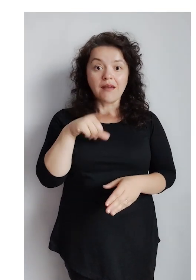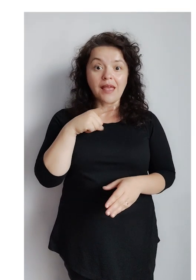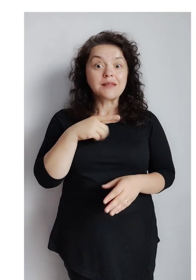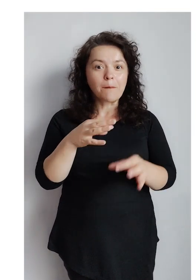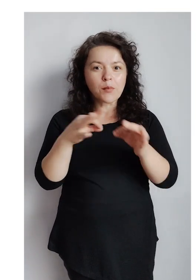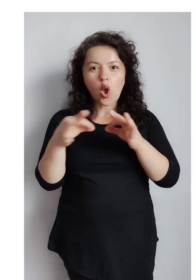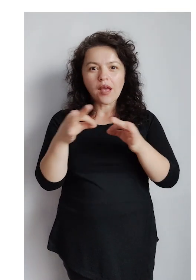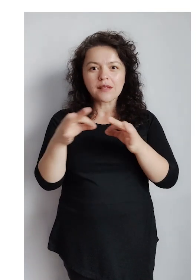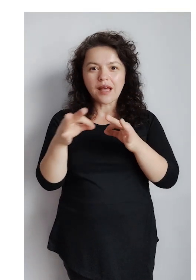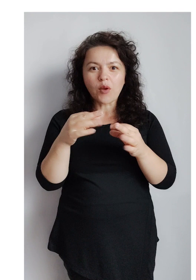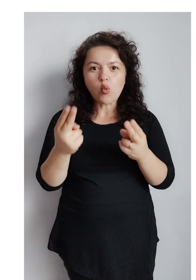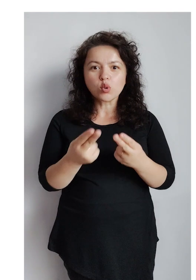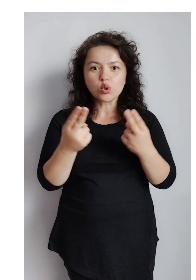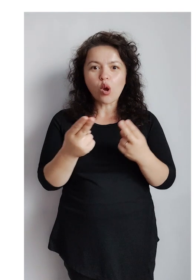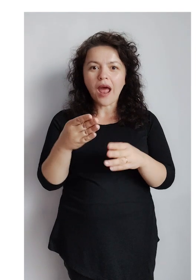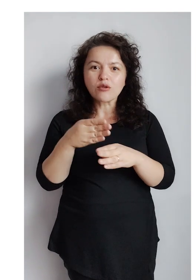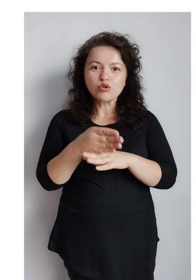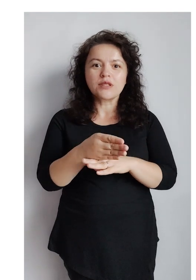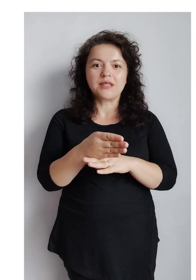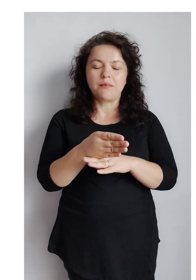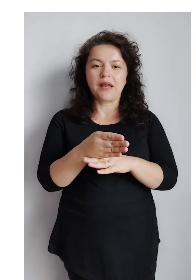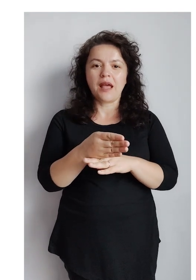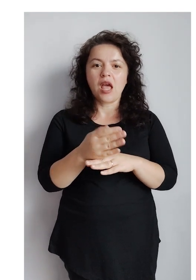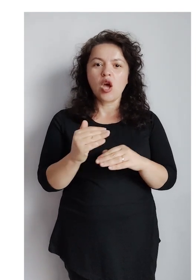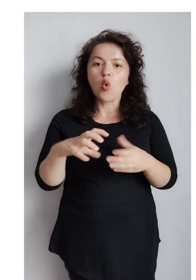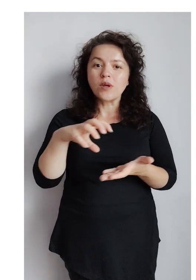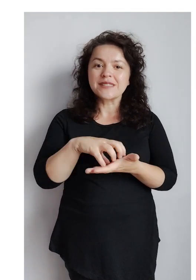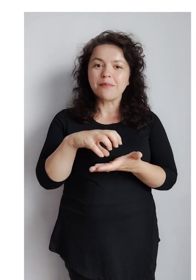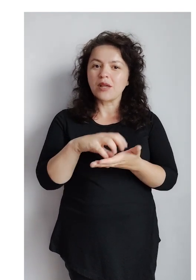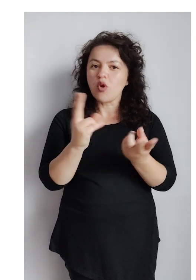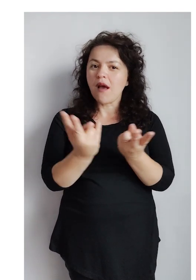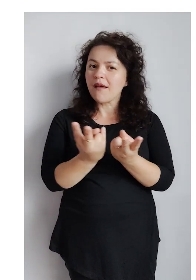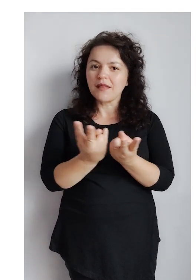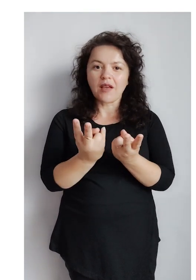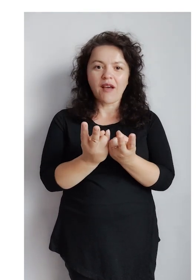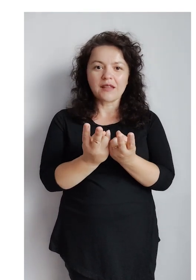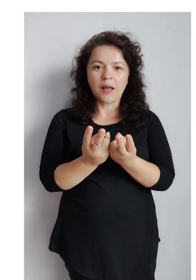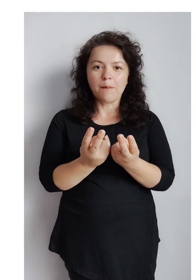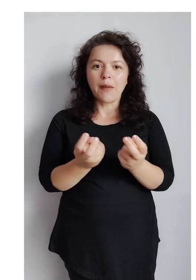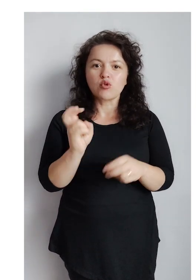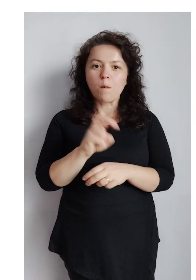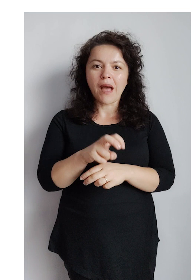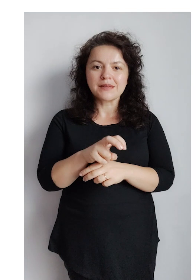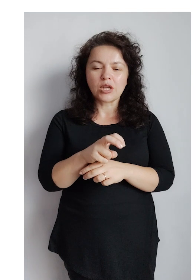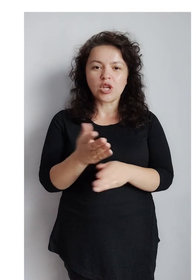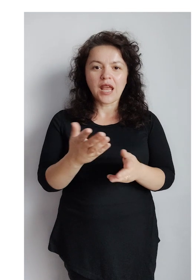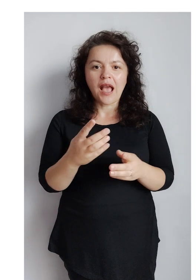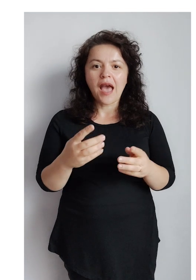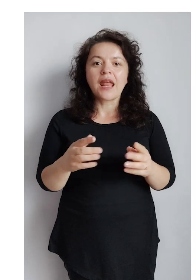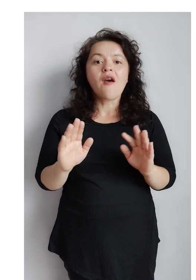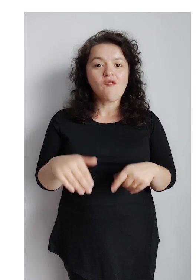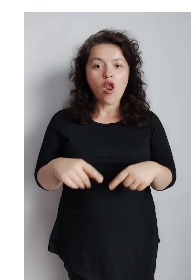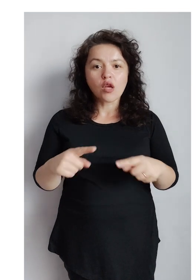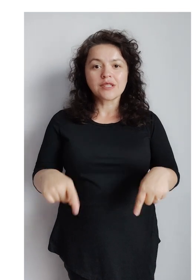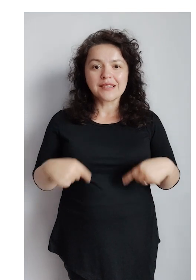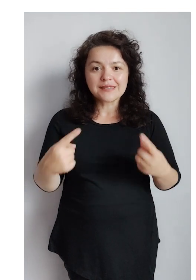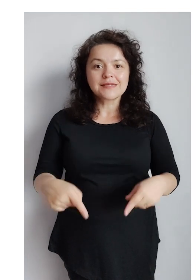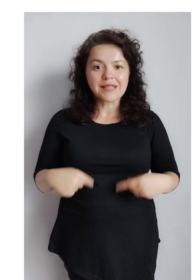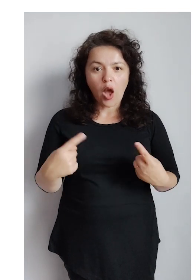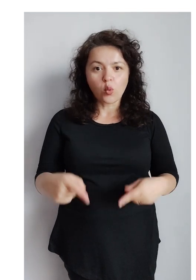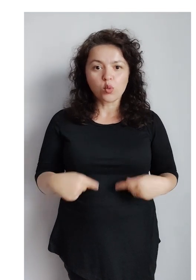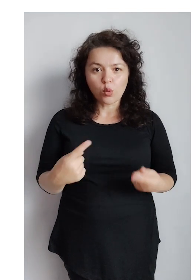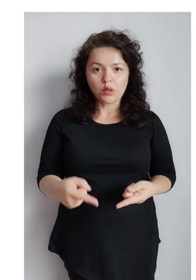Care este proiectată pentru a fi ușor accesibilă și cu spațiu adecvat pentru pasagerii care folosesc un scaun cu rotile